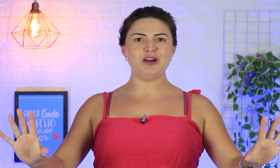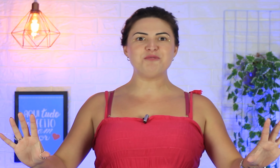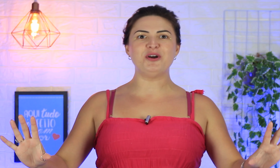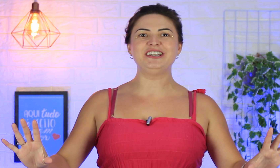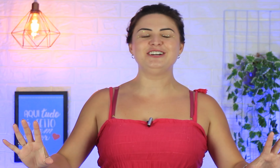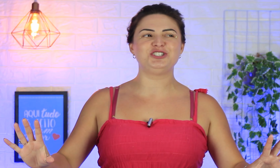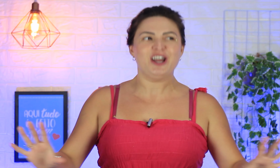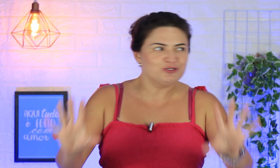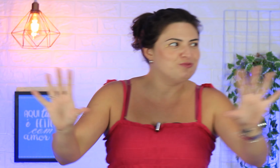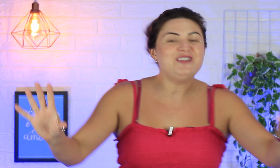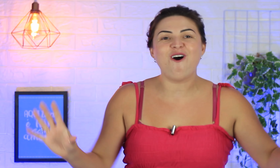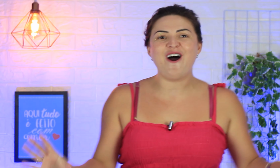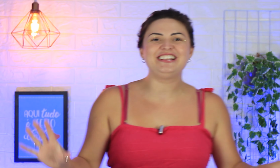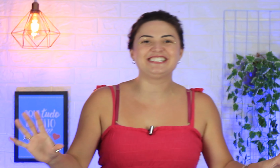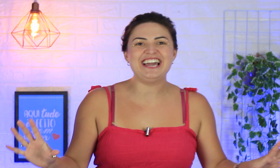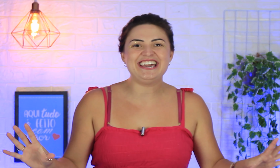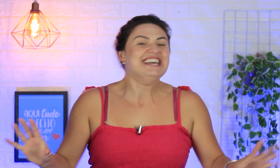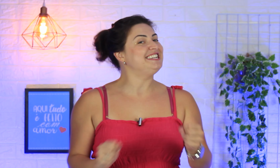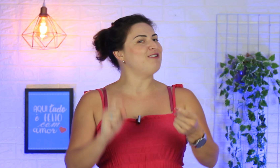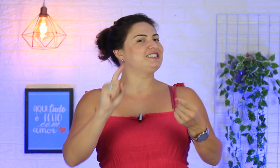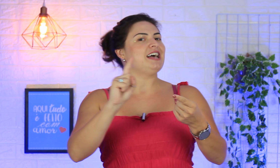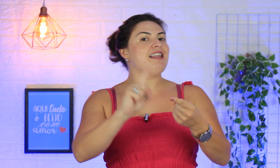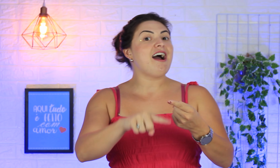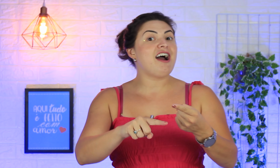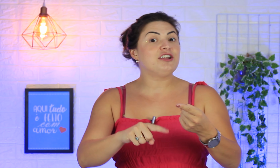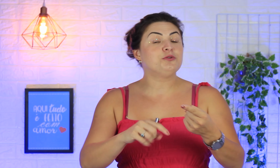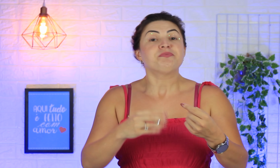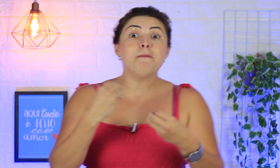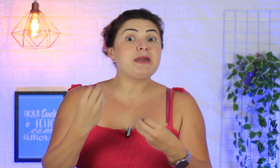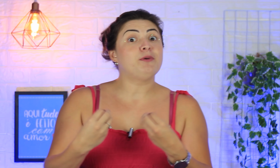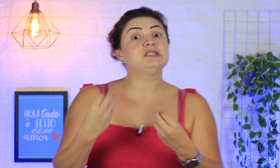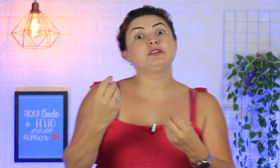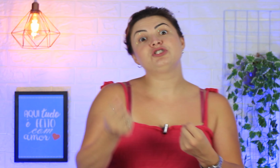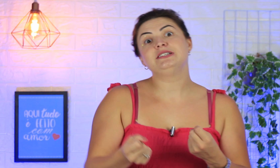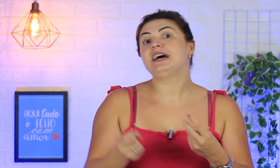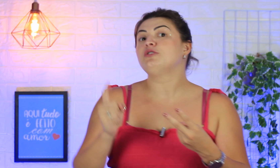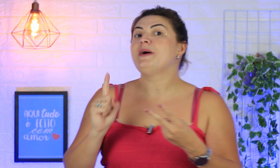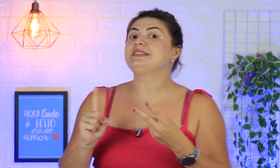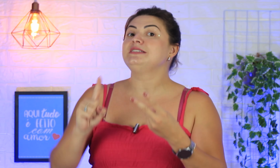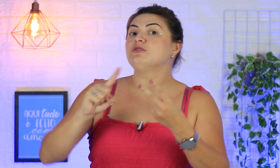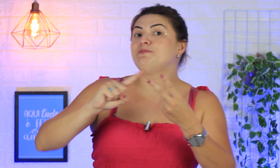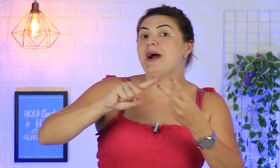sinal importante né um dos melhores aí sinal de salário também pode ser utilizado para sinal de